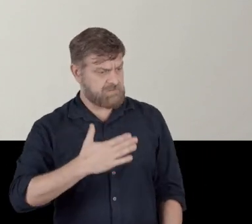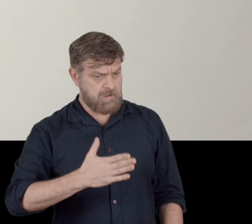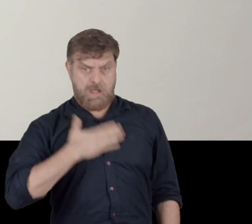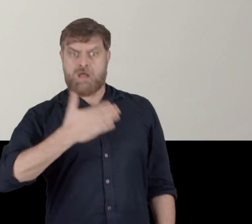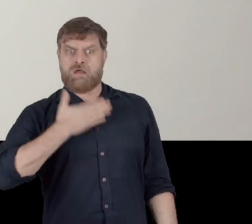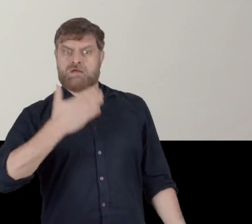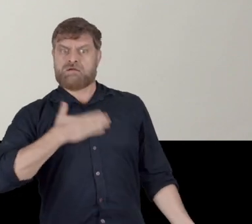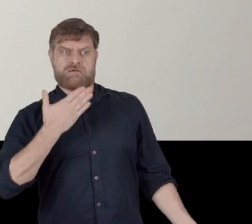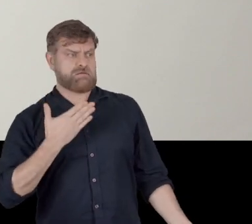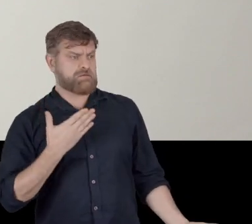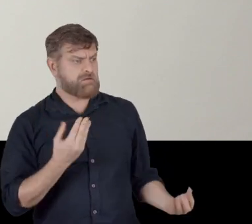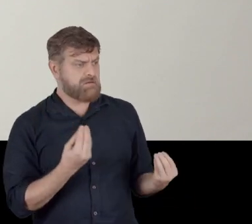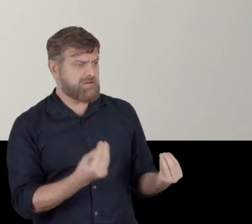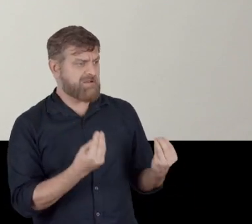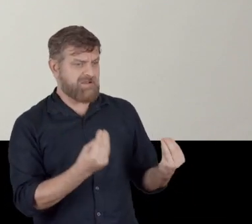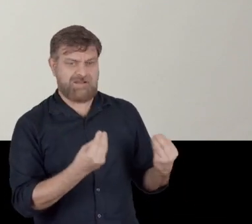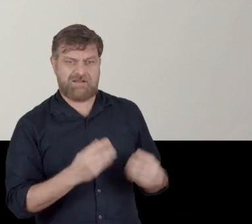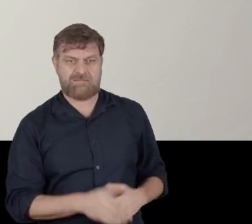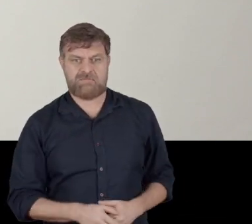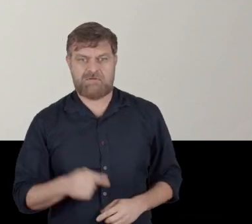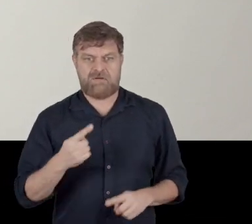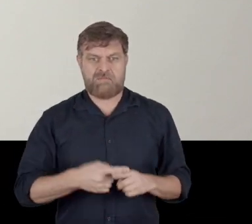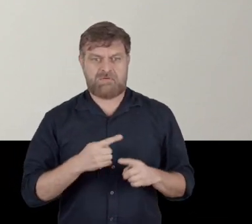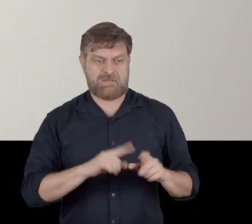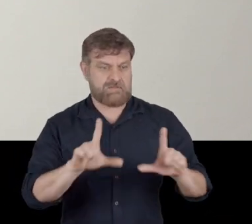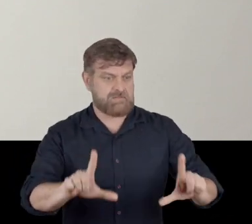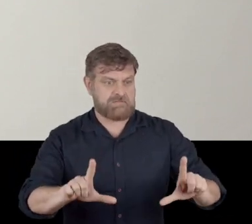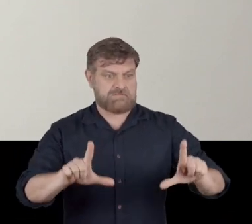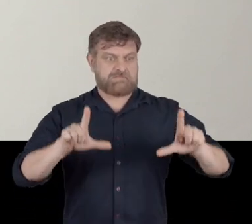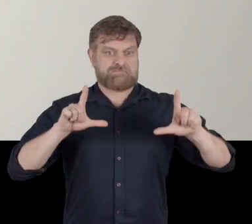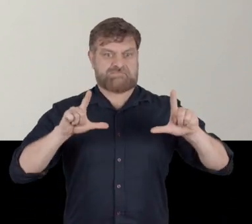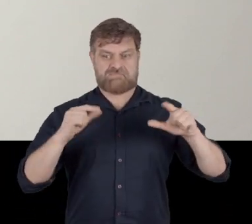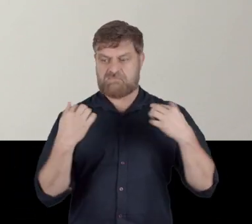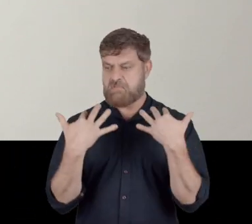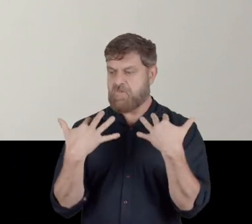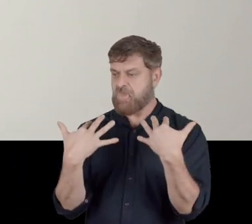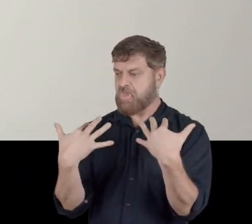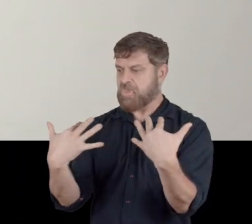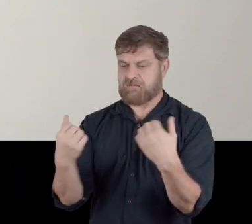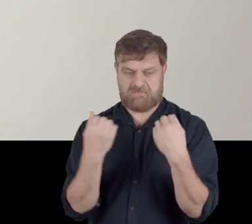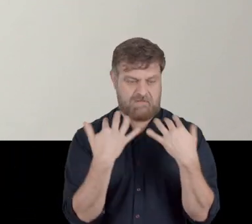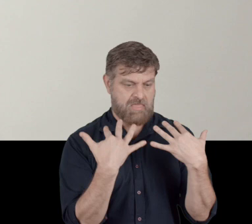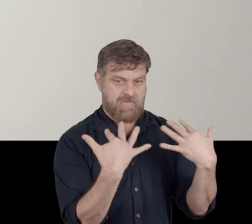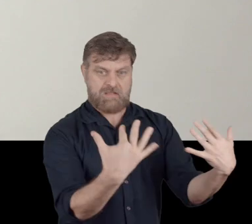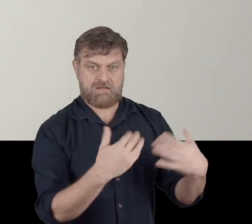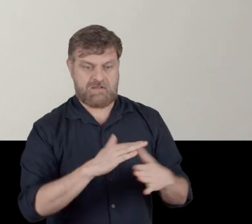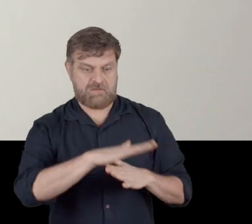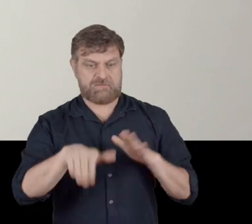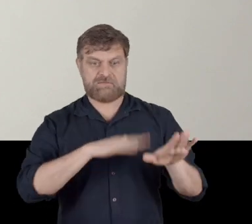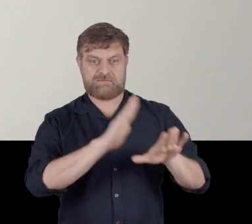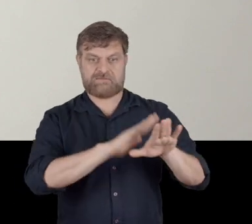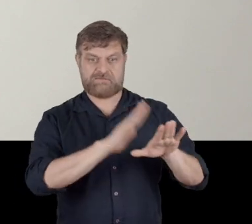a gente toma um certo susto né?! De justamente... é ser extremamente exposto, extremamente... tudo que é feito é colocado,